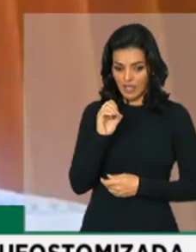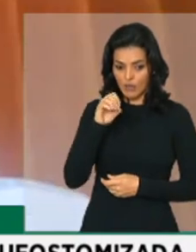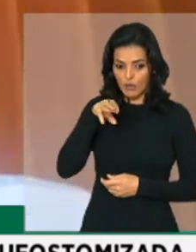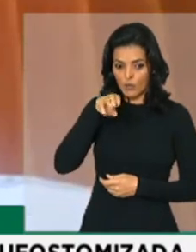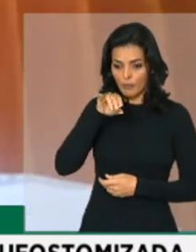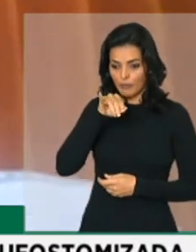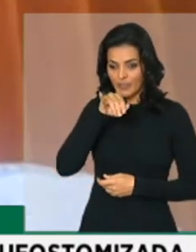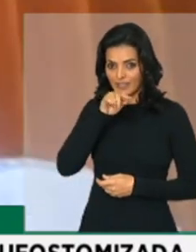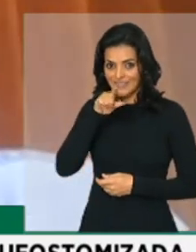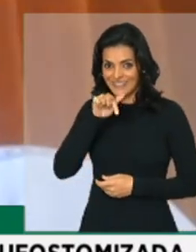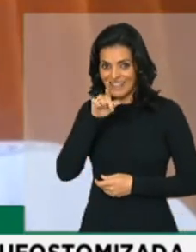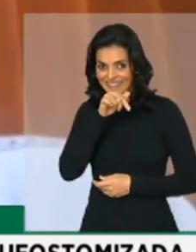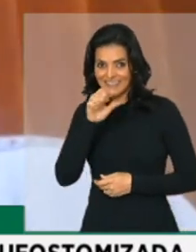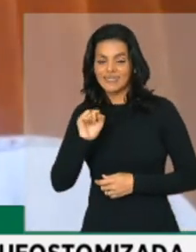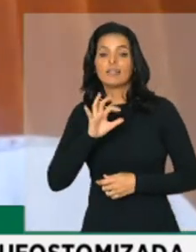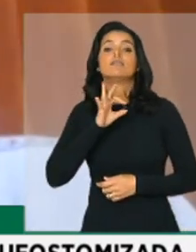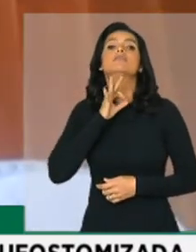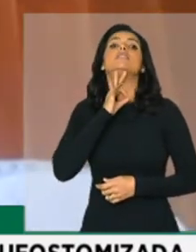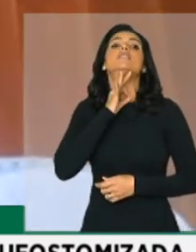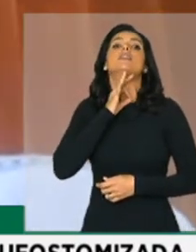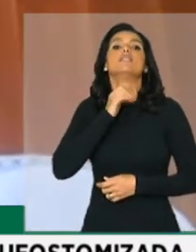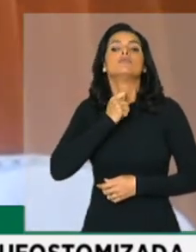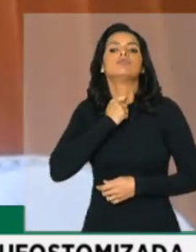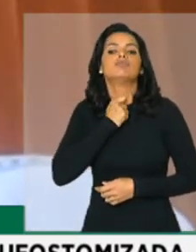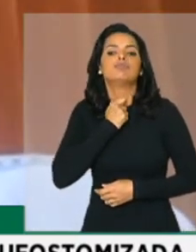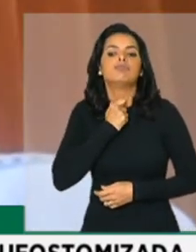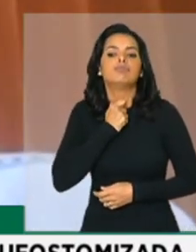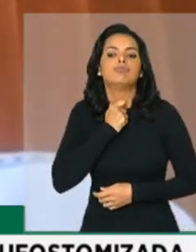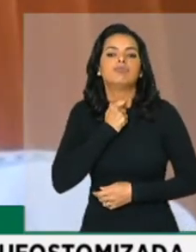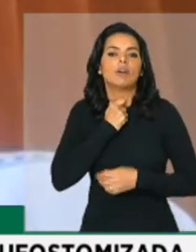DIZ QUE 95% DELES NÃO TERIAM FUNDAMENTO, MAS O QUE NÓS SENTIMOS NO BRASIL E NO COTIDIANO DOS DEBATES QUE